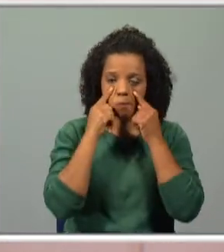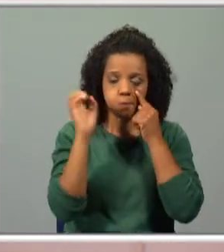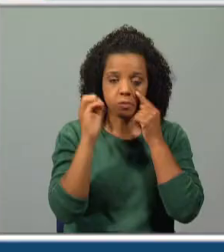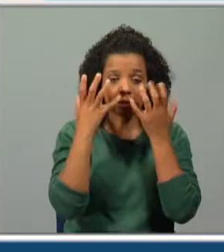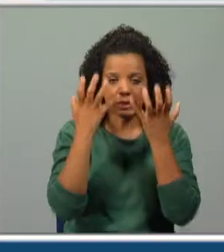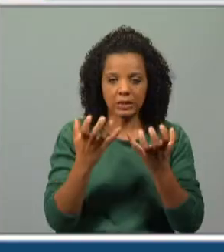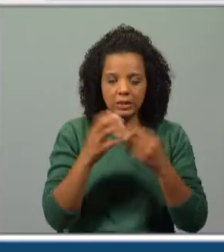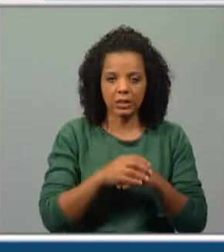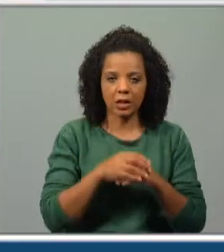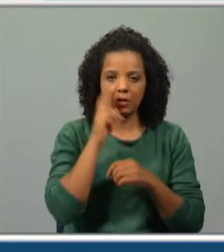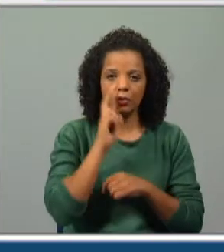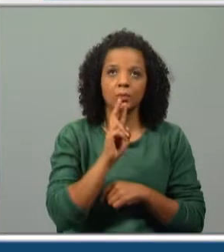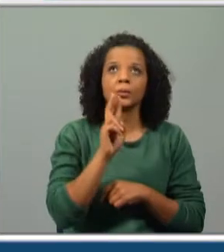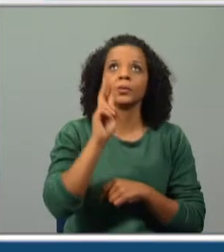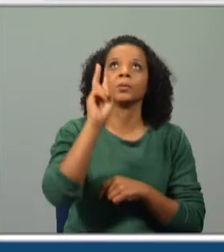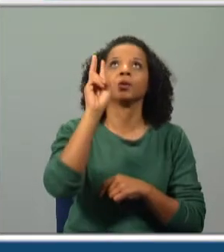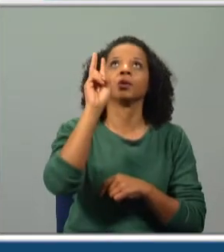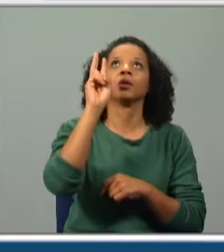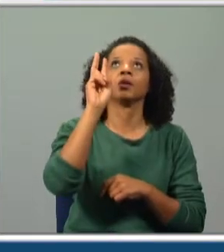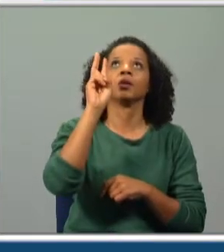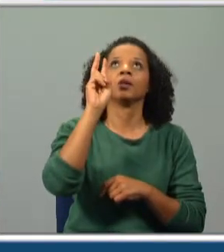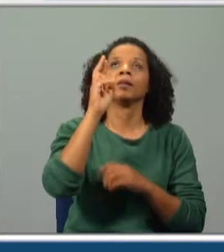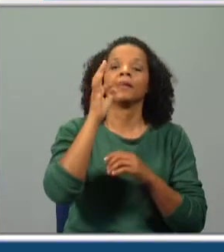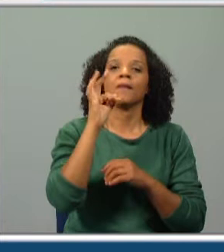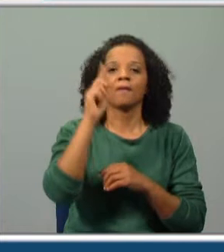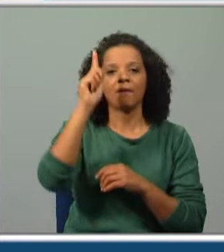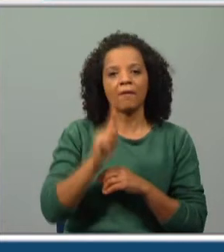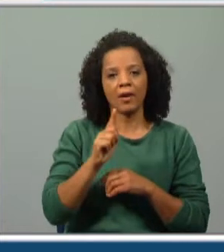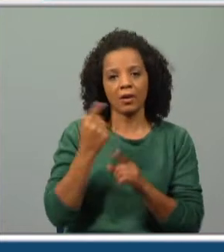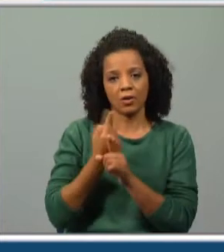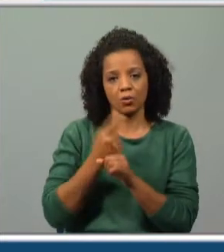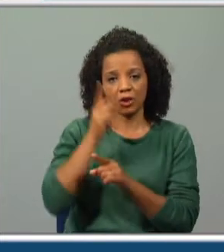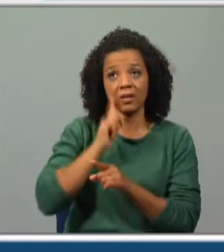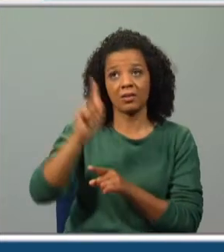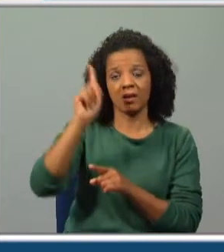ergueram-se para o céu para aquilo que ela acreditava que o 升天因為她相信